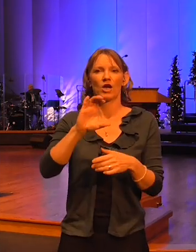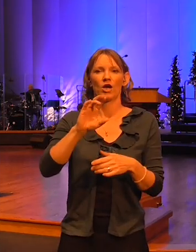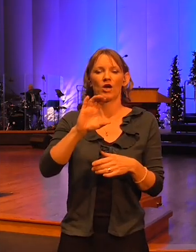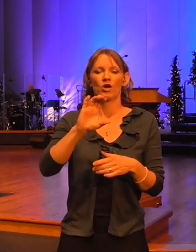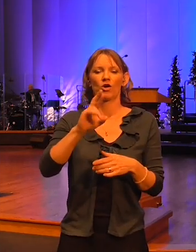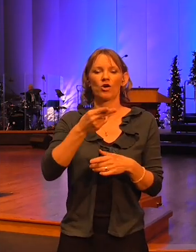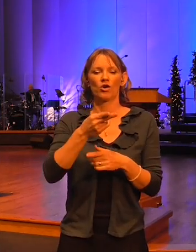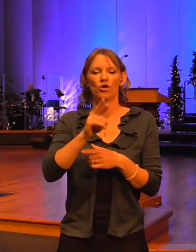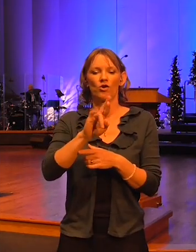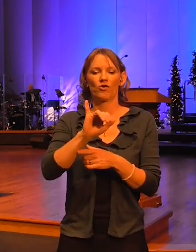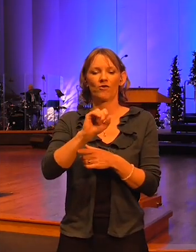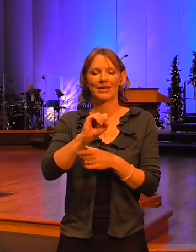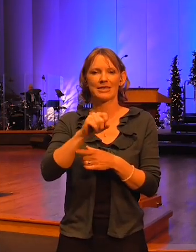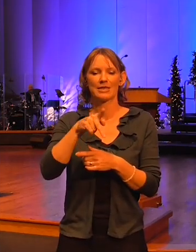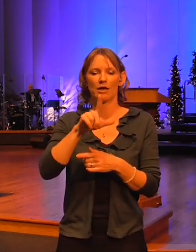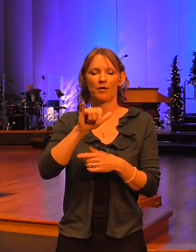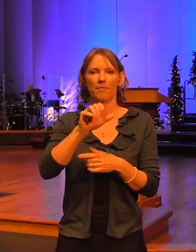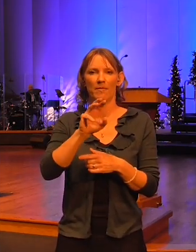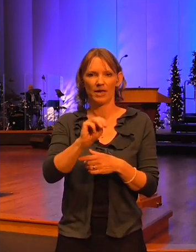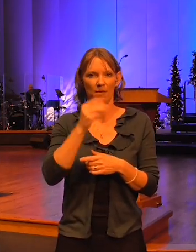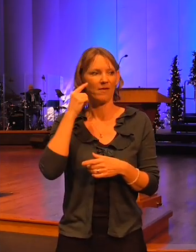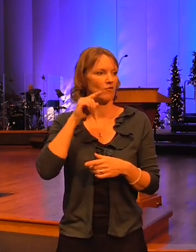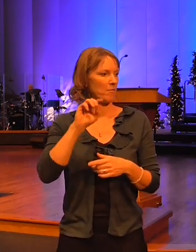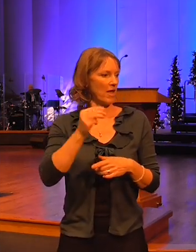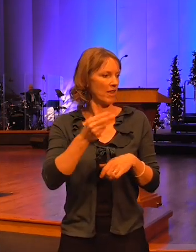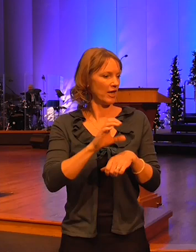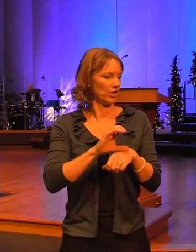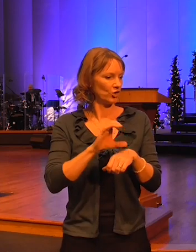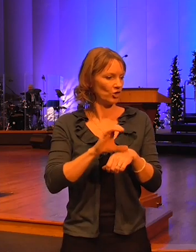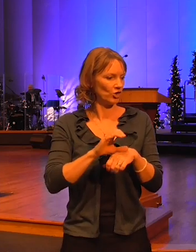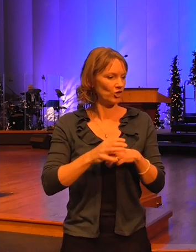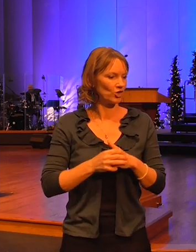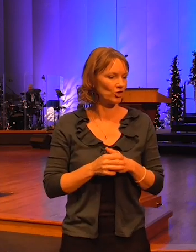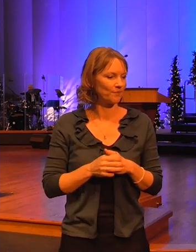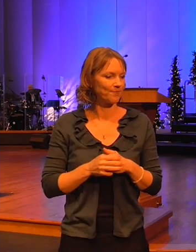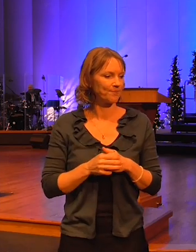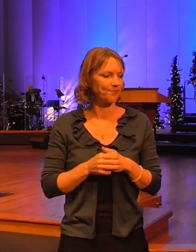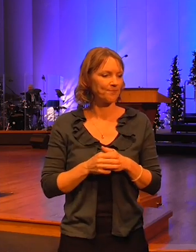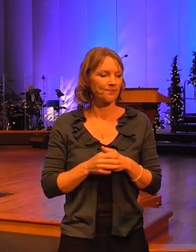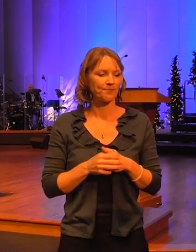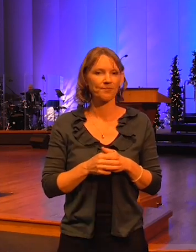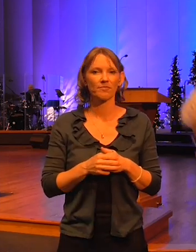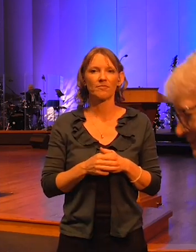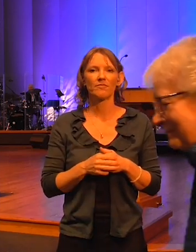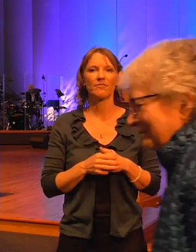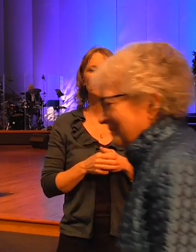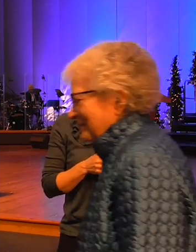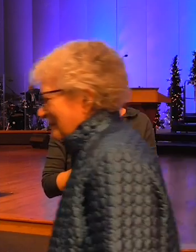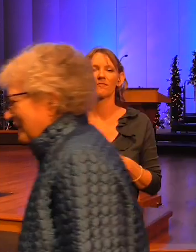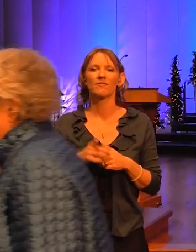de la iglesia Mile High ha sido una chica utilitaria. Ella ha servido en muchas